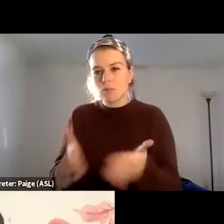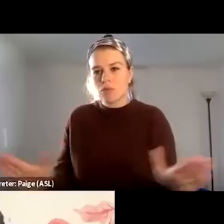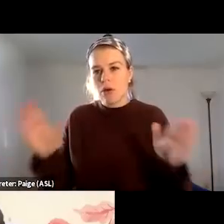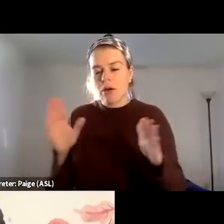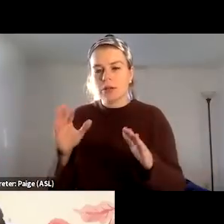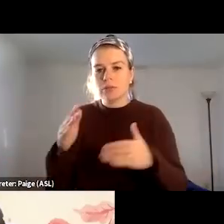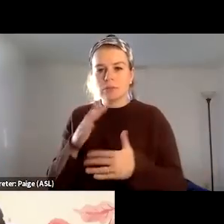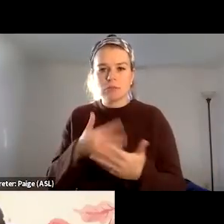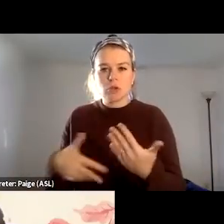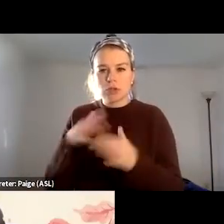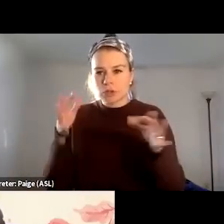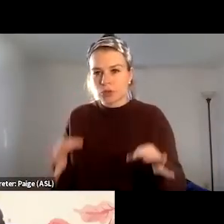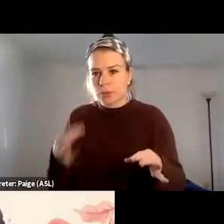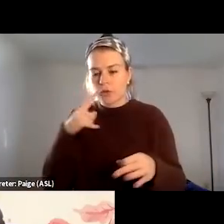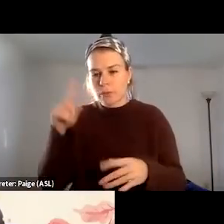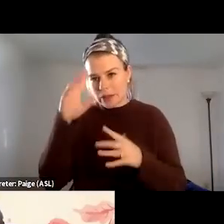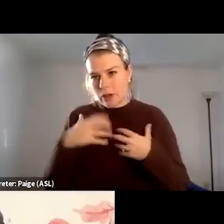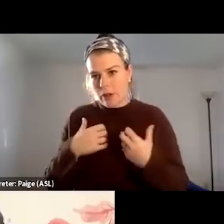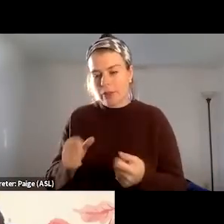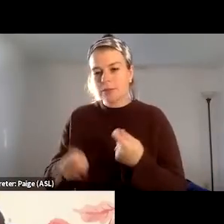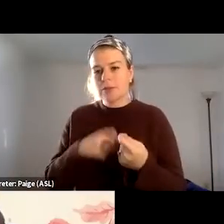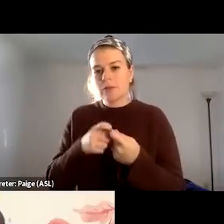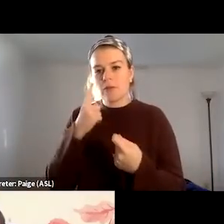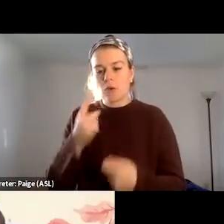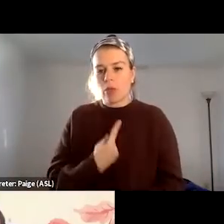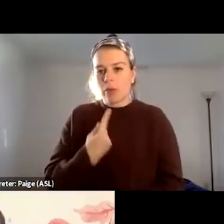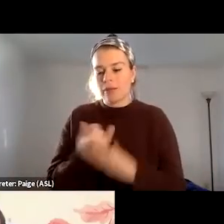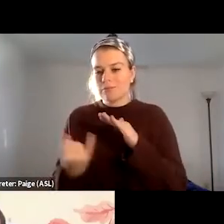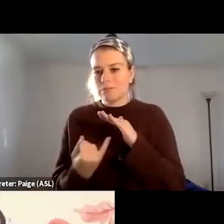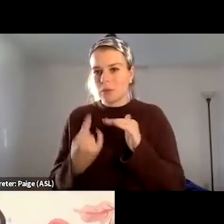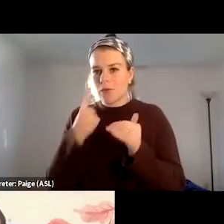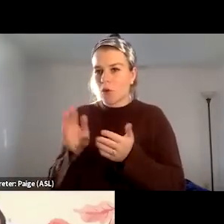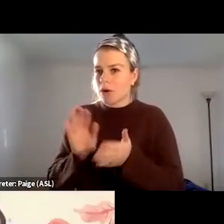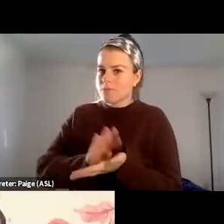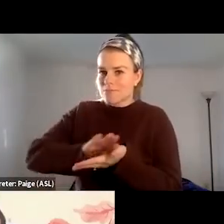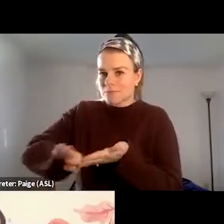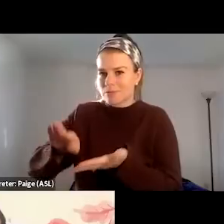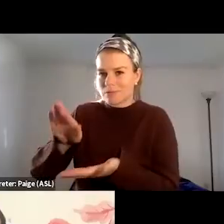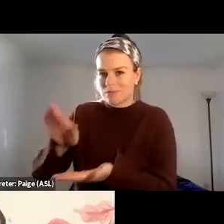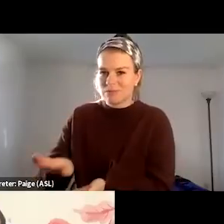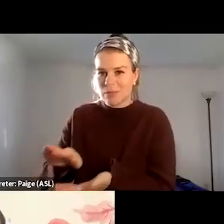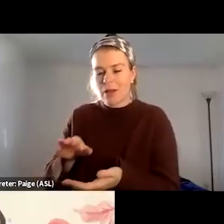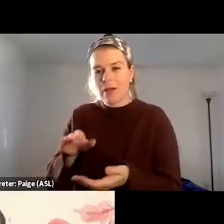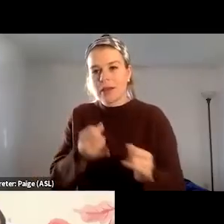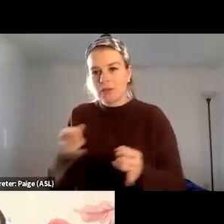particularmente en la comprensión de la soledad y el aislamiento entre individuos marginados, y también ha examinado cómo esto se relaciona